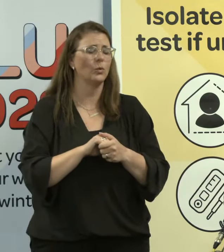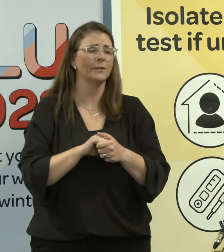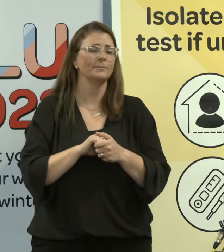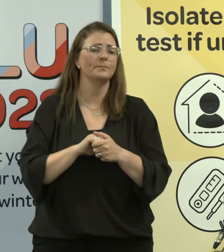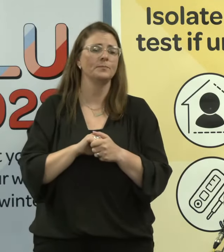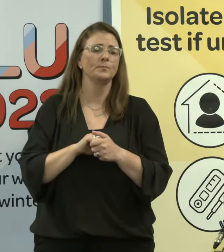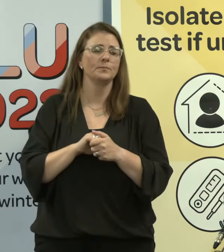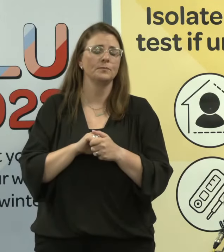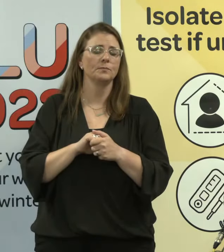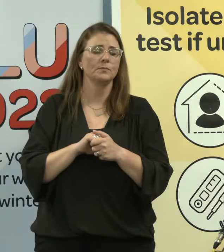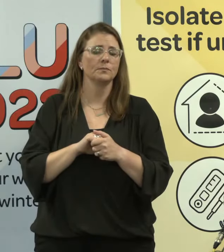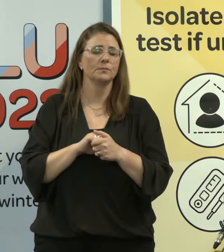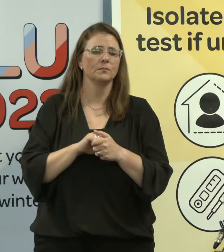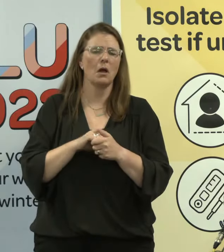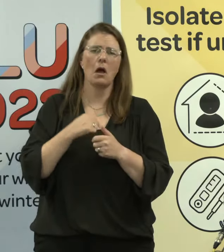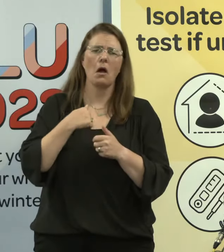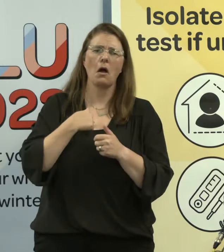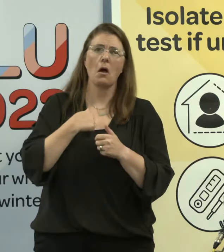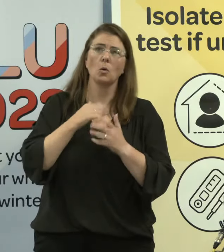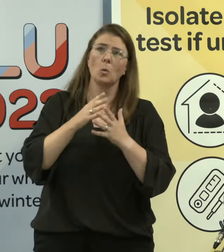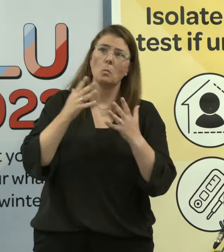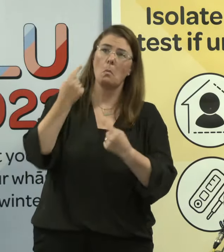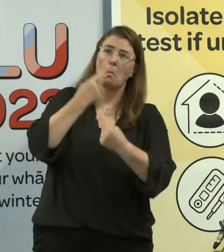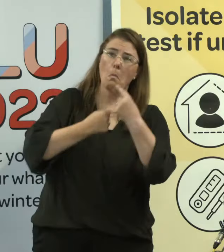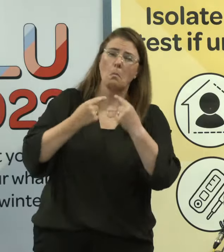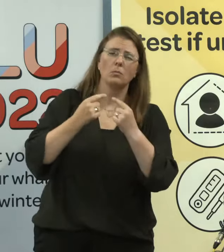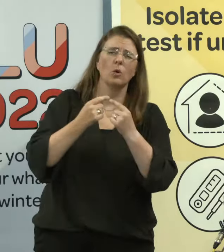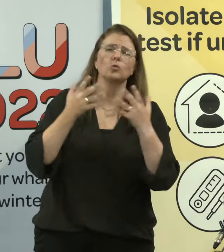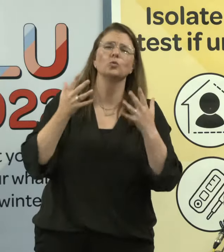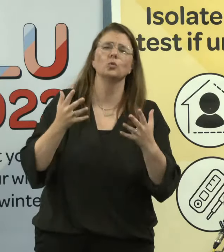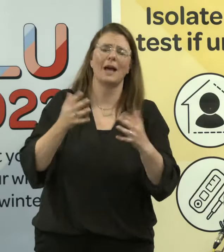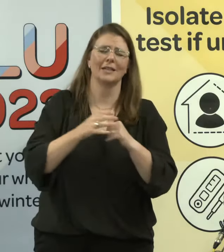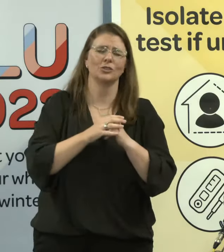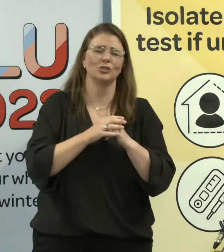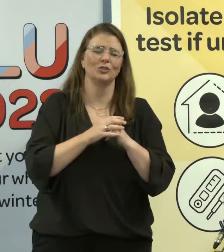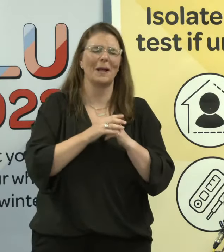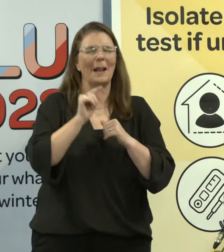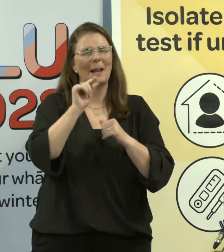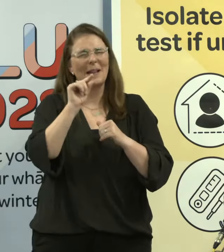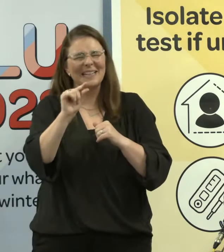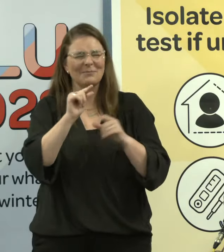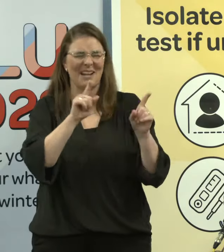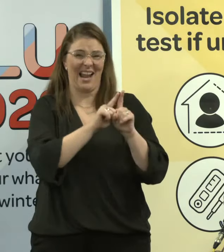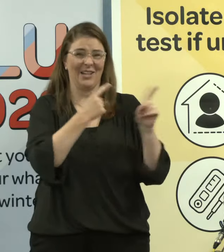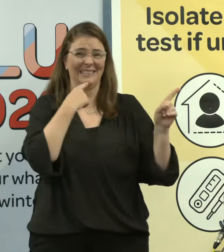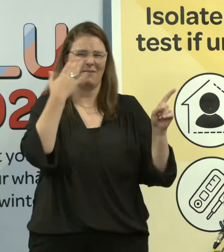whanui i New Tireni. He aha te momo vitriol i whakawhiwhia ki a